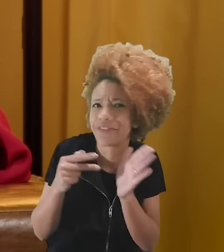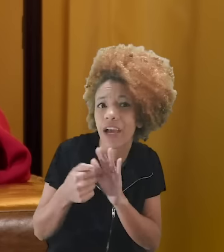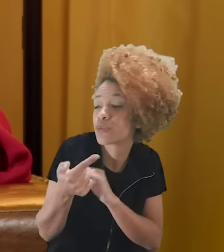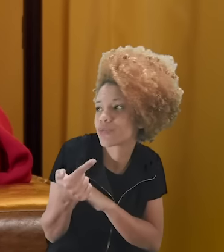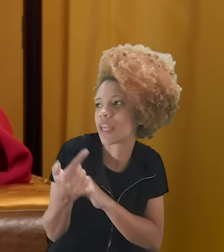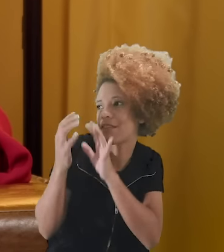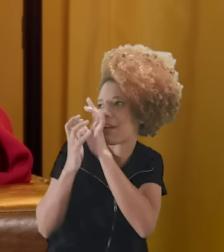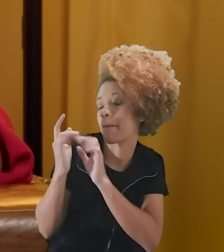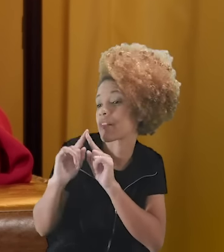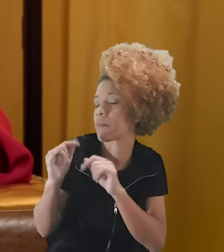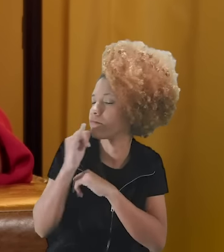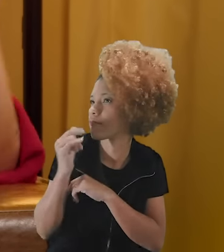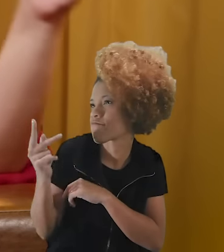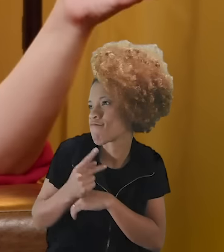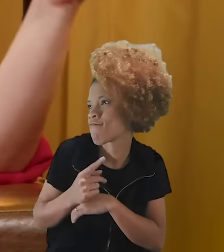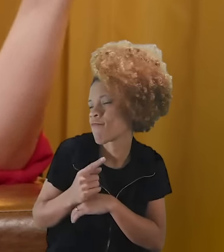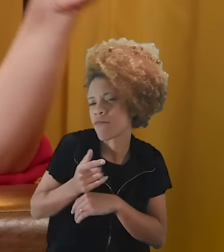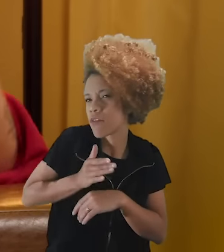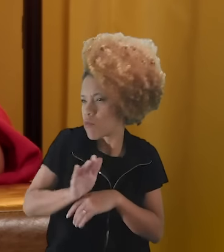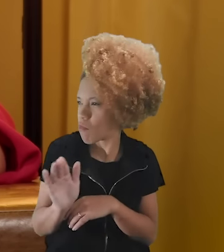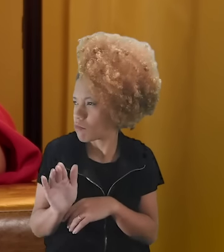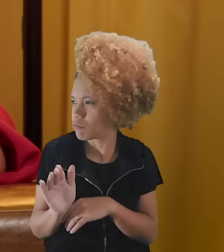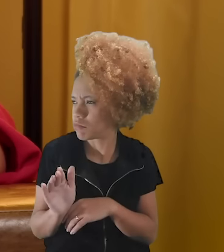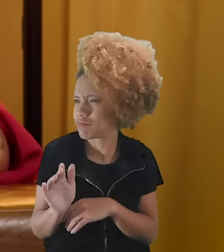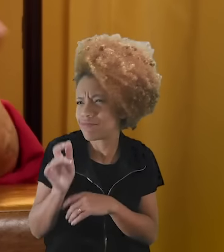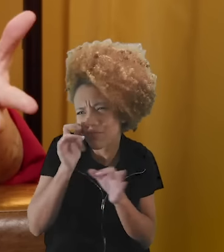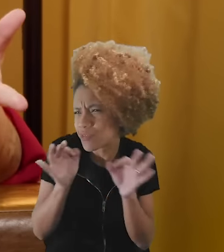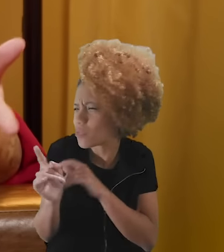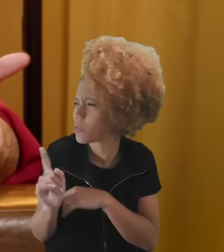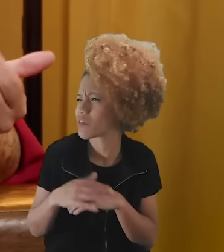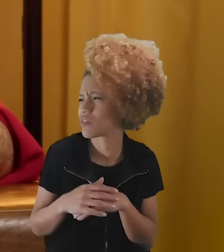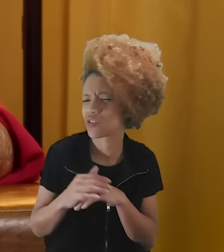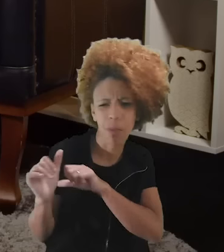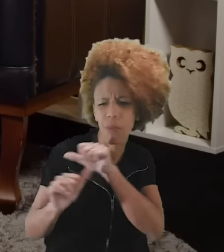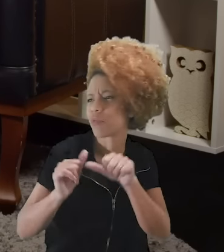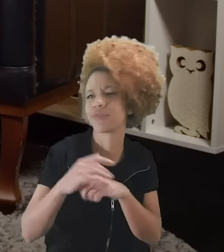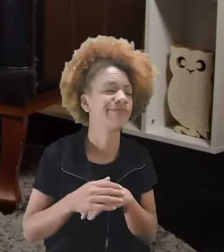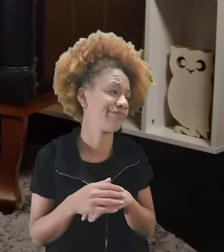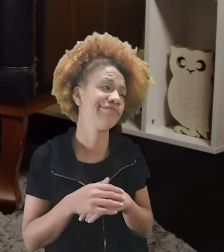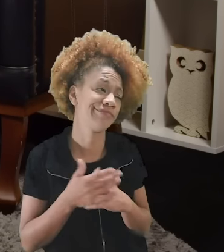de alguém mas não faz sentido é que nem você falou você não gosta de alguma coisa não assiste M troca